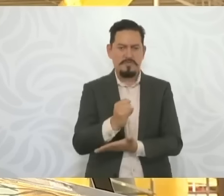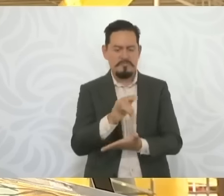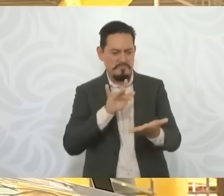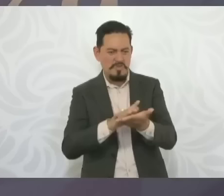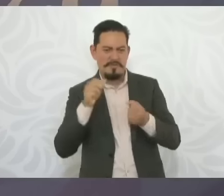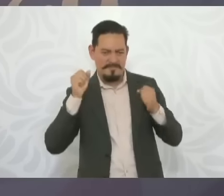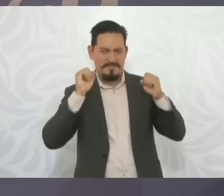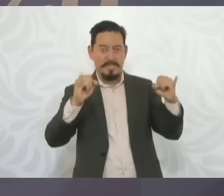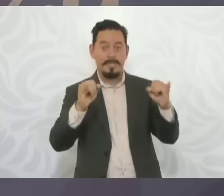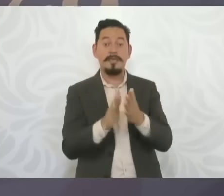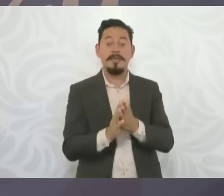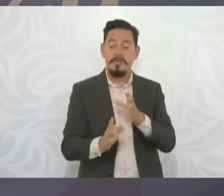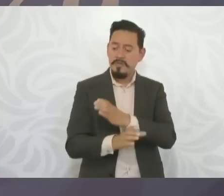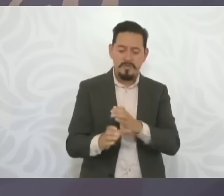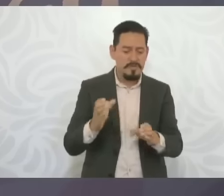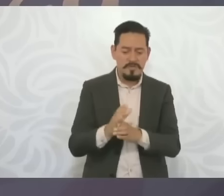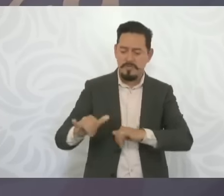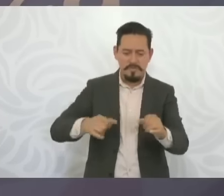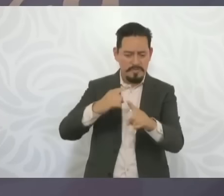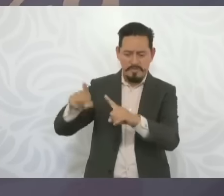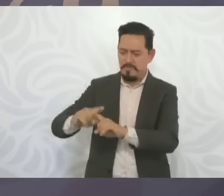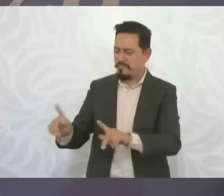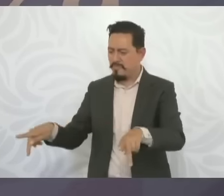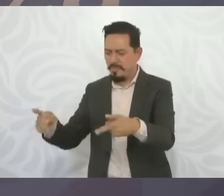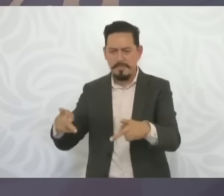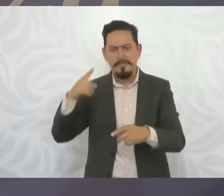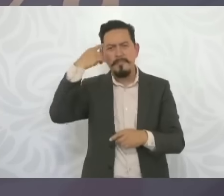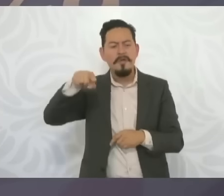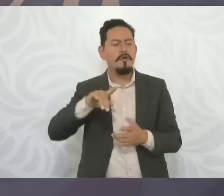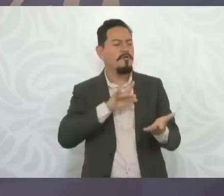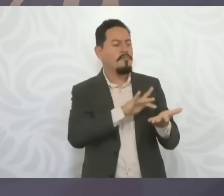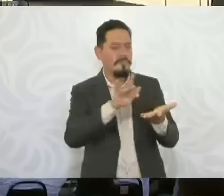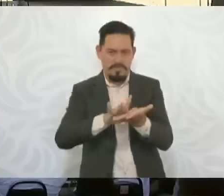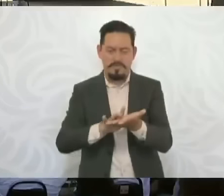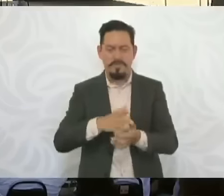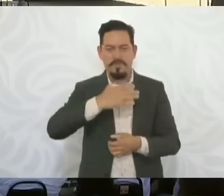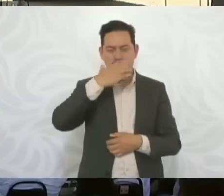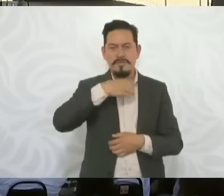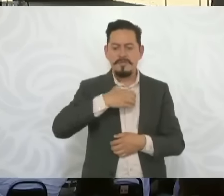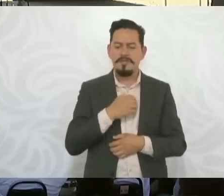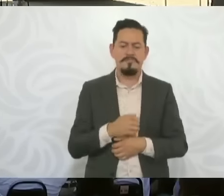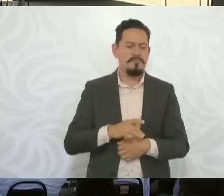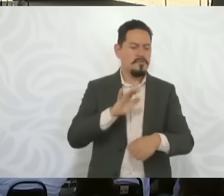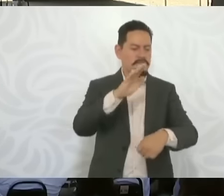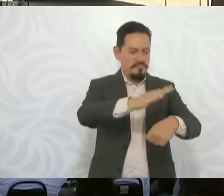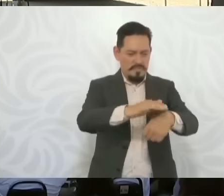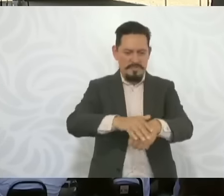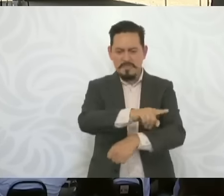con la venta de sus escasos bienes personales. Cárdenas apeló a la poderosa capacidad del pueblo